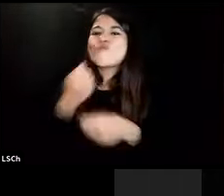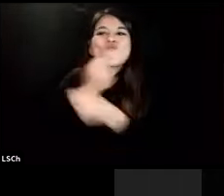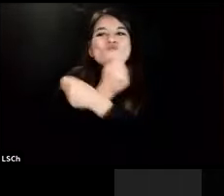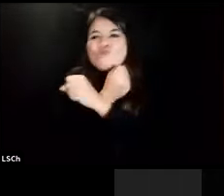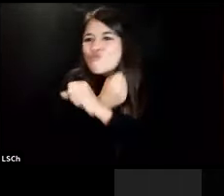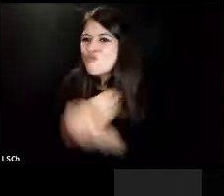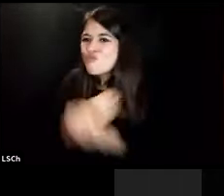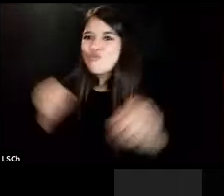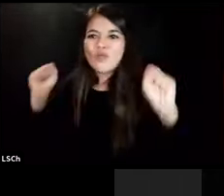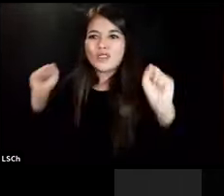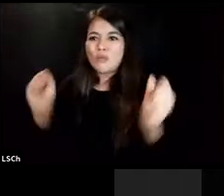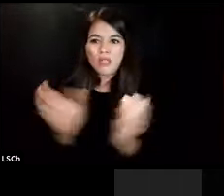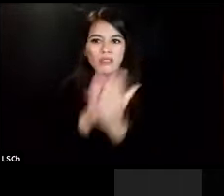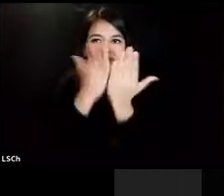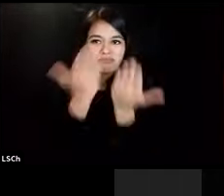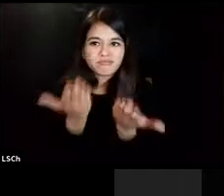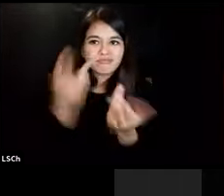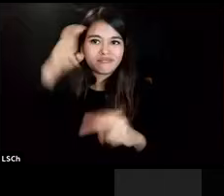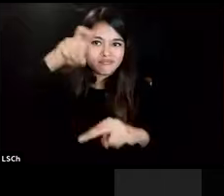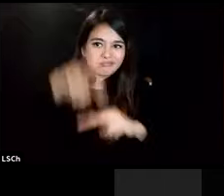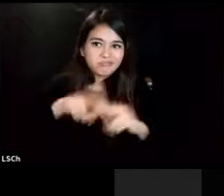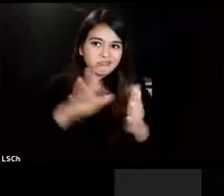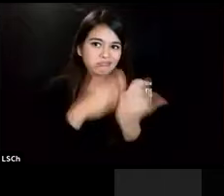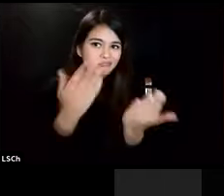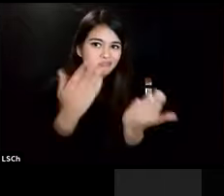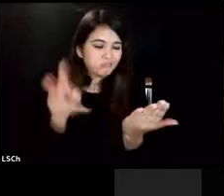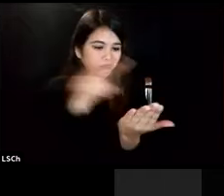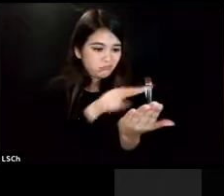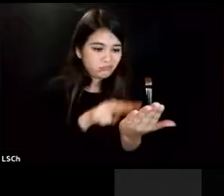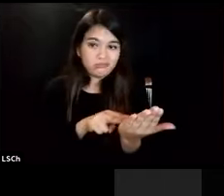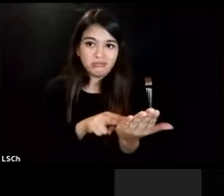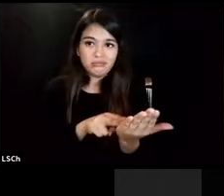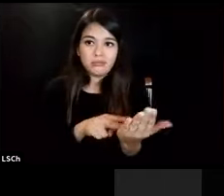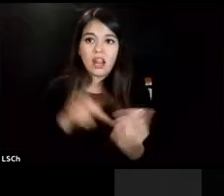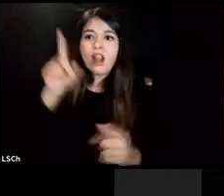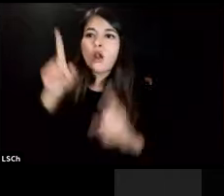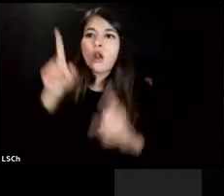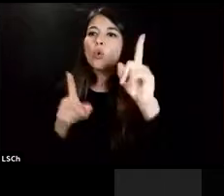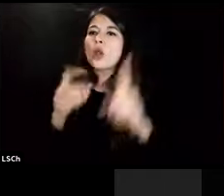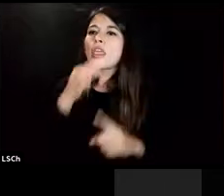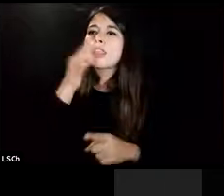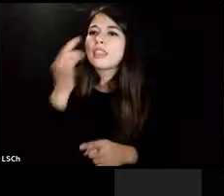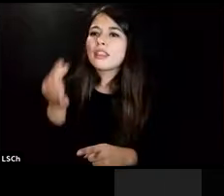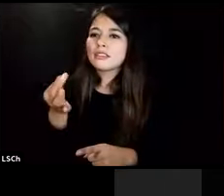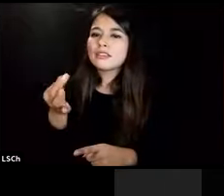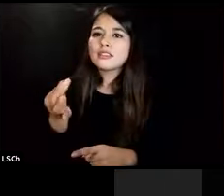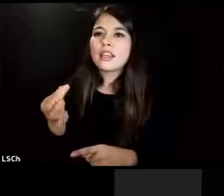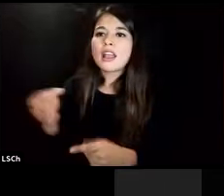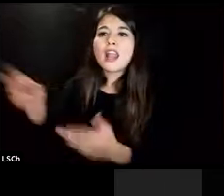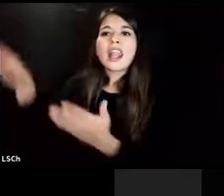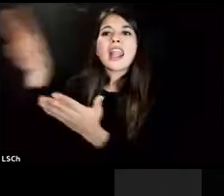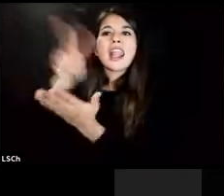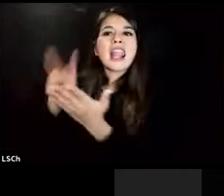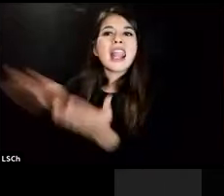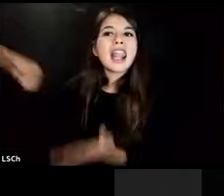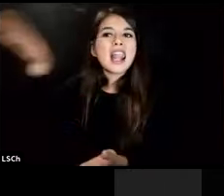Hay algunas personas que llaman a eso una "lectura intersticial" o leer en estos intersticios, en estos